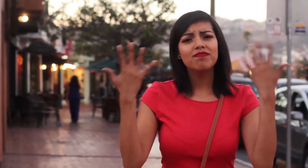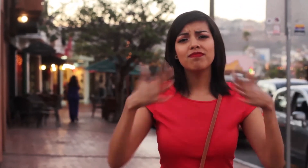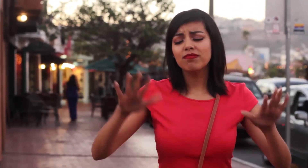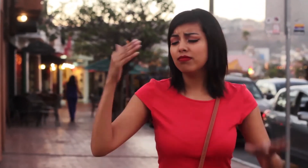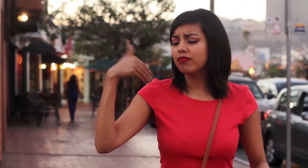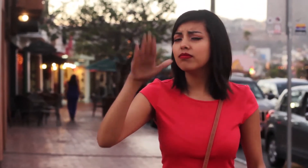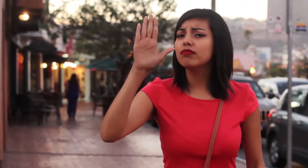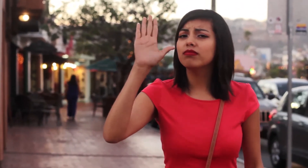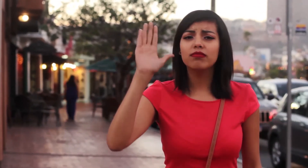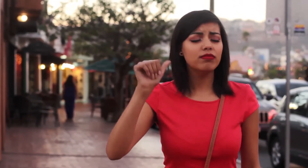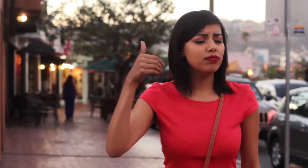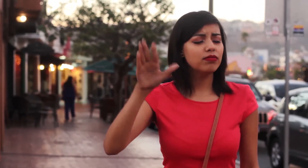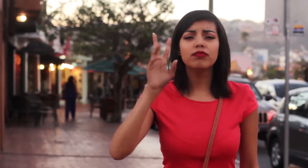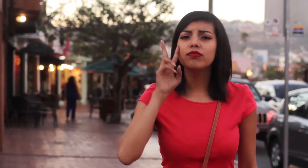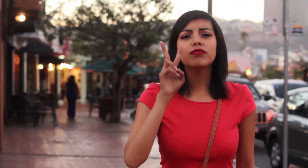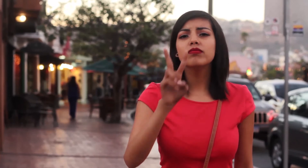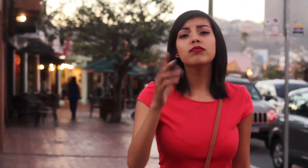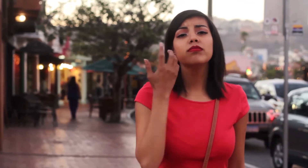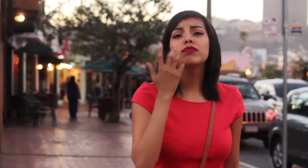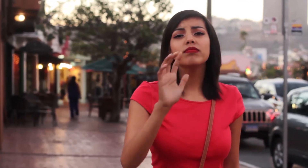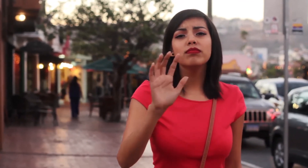y ahora vete que ya no quiero verte